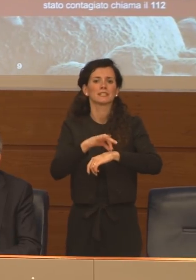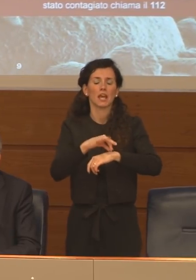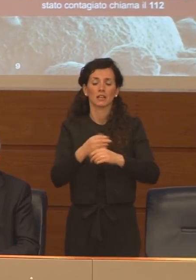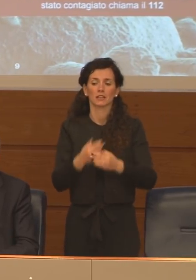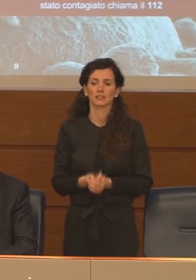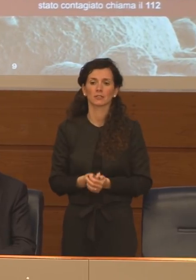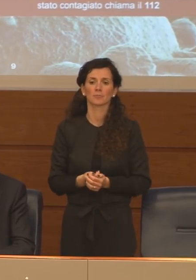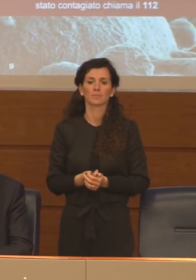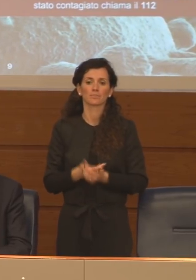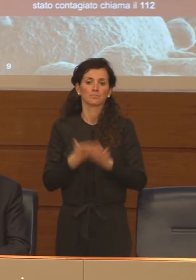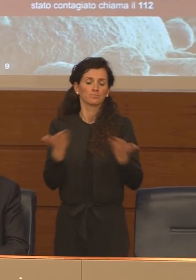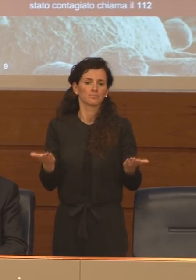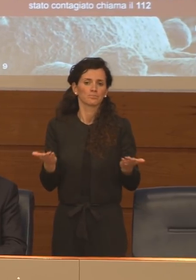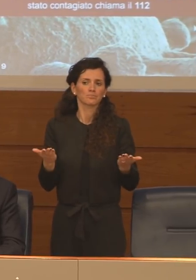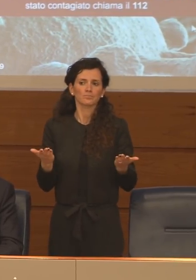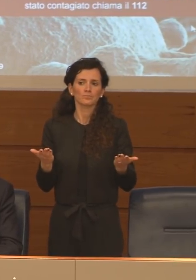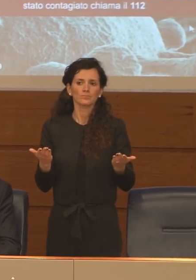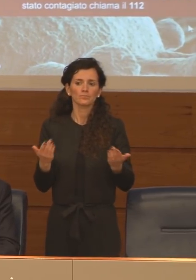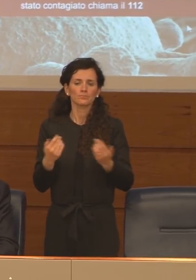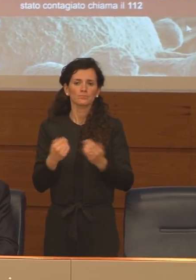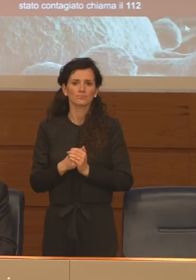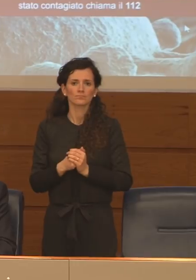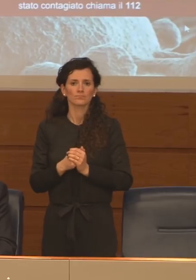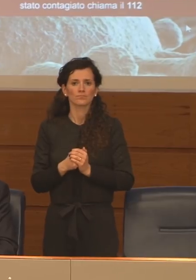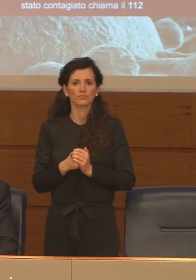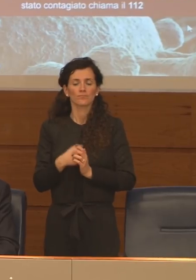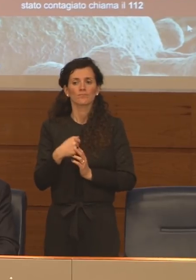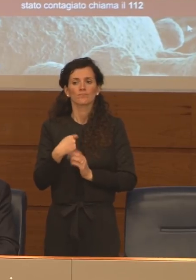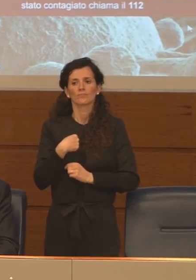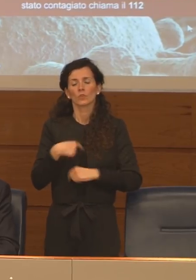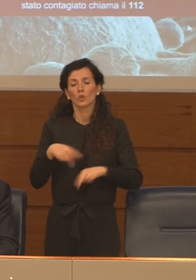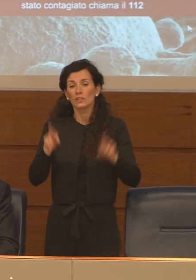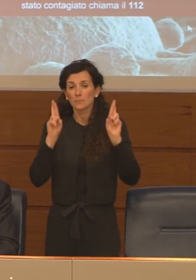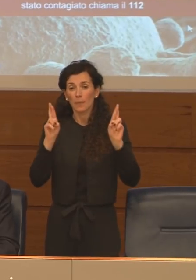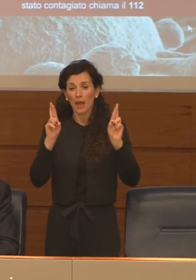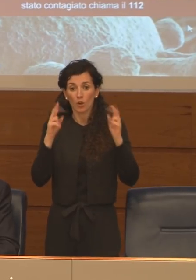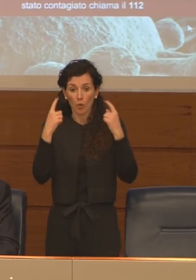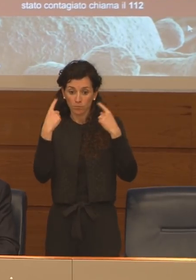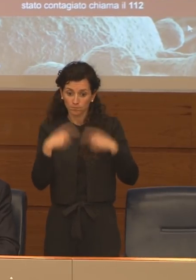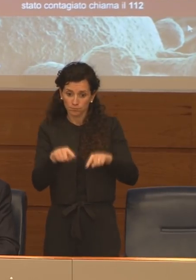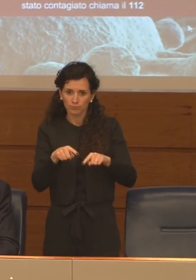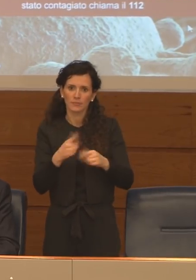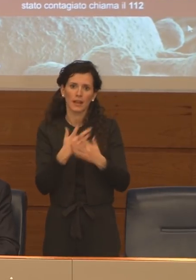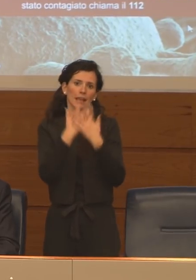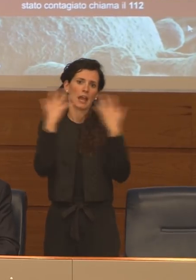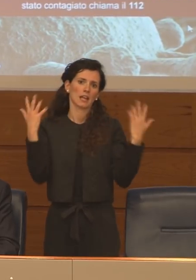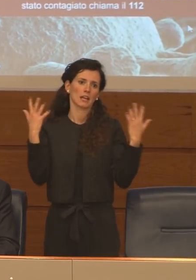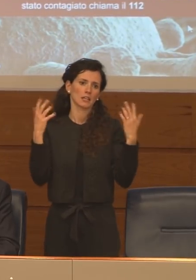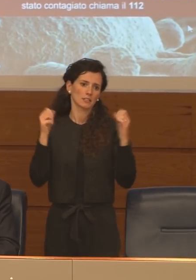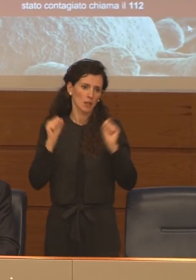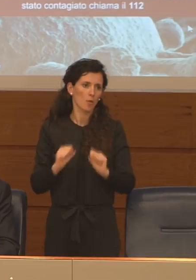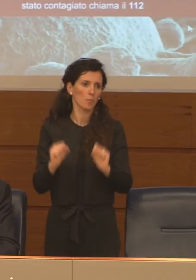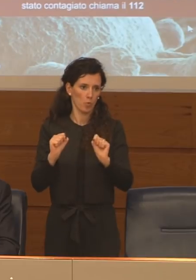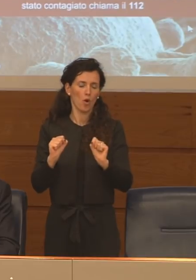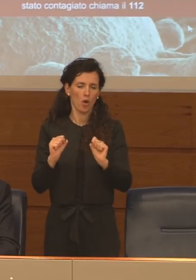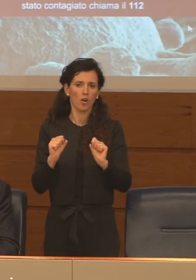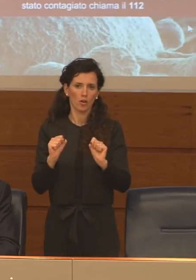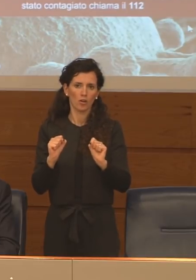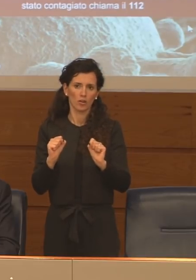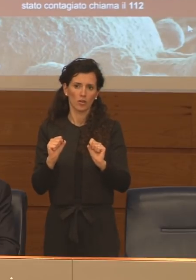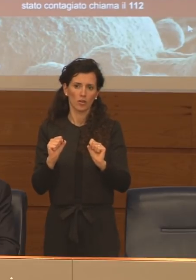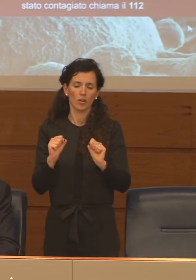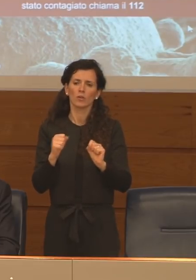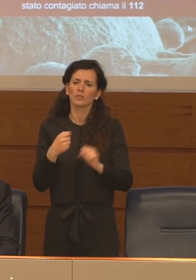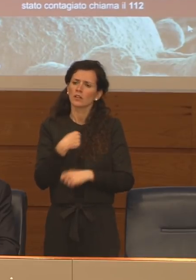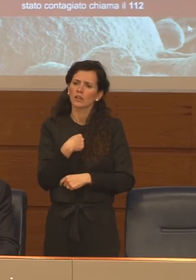che su questo si possa fare chiarezza una volta per tutte e ripeto